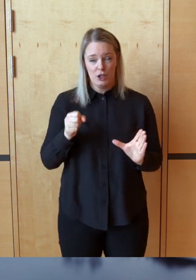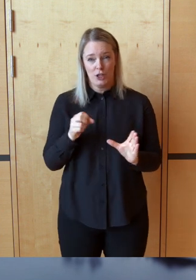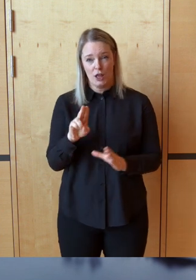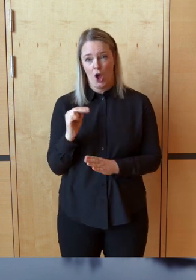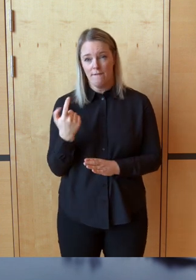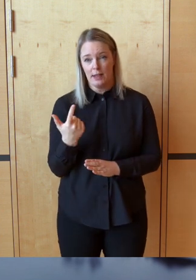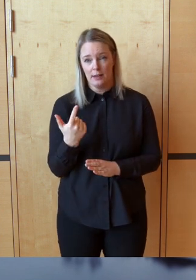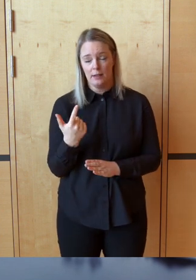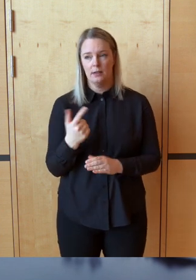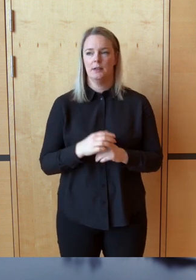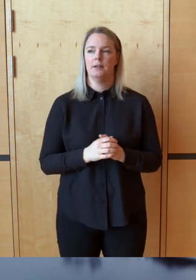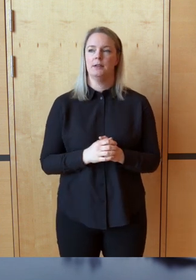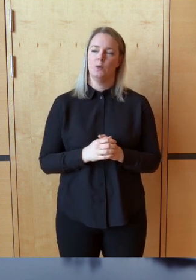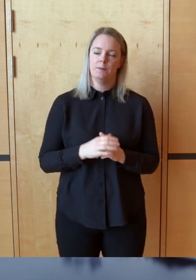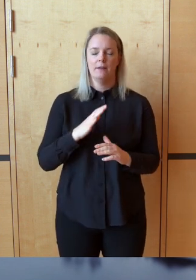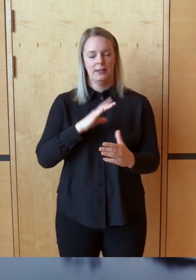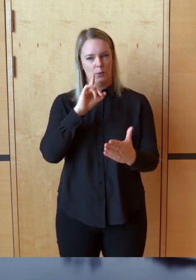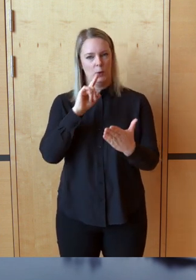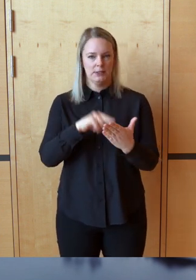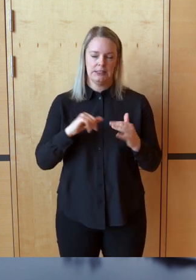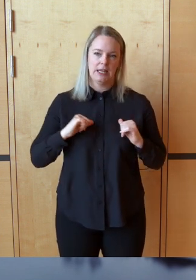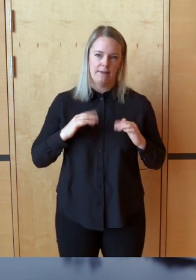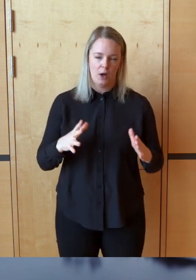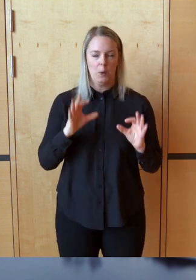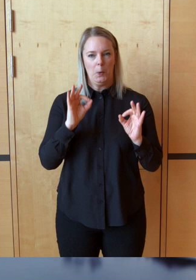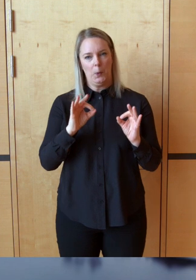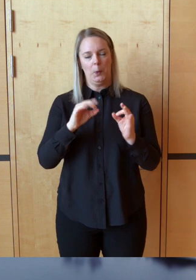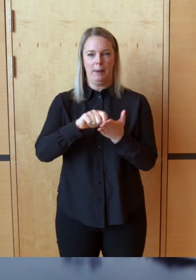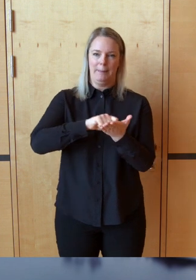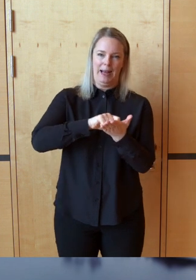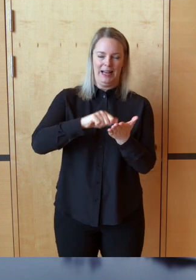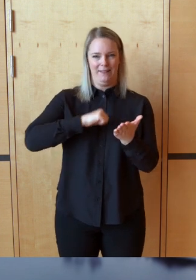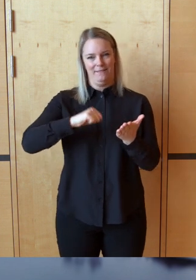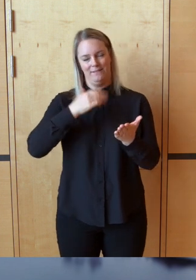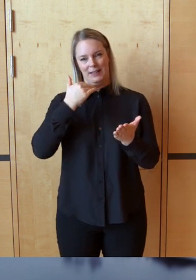Man kan åsikter om Beräkningsprogram och såna där saker